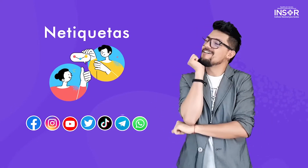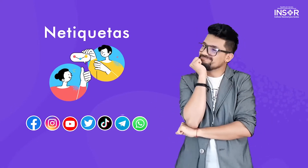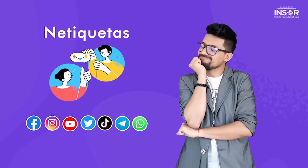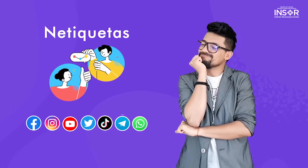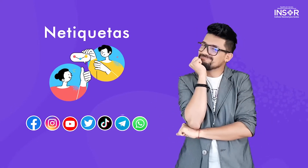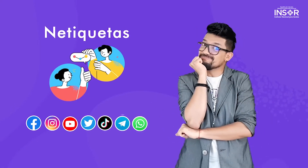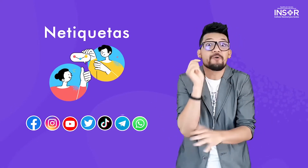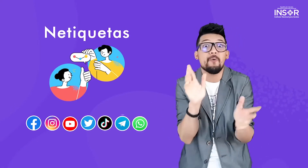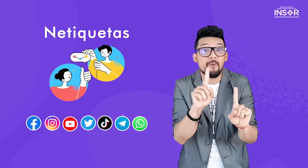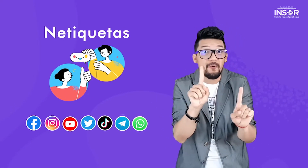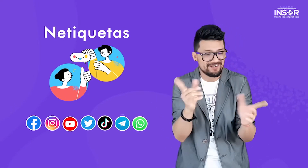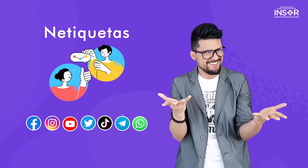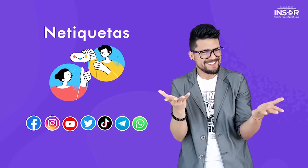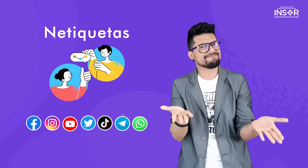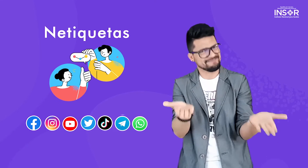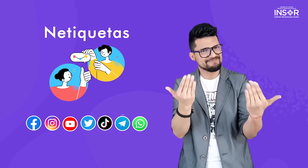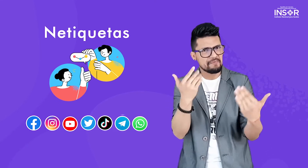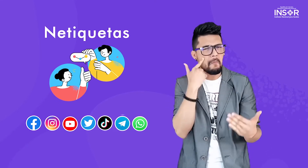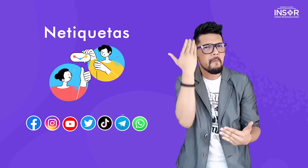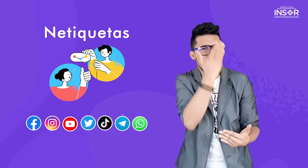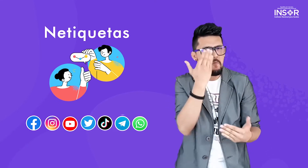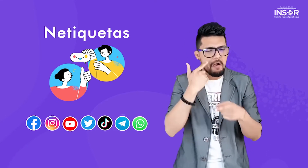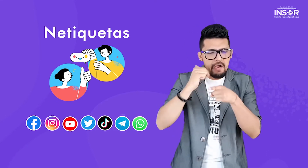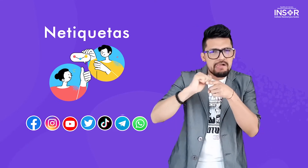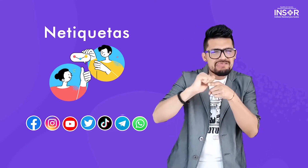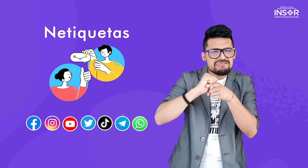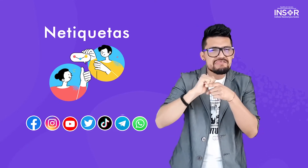Además, no se queden con esta información,